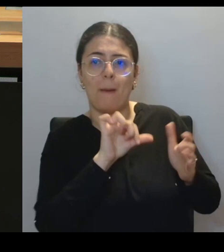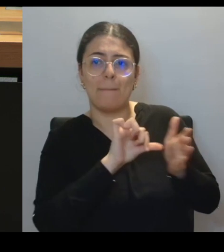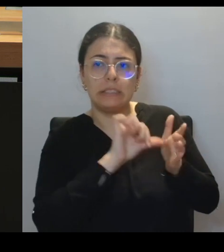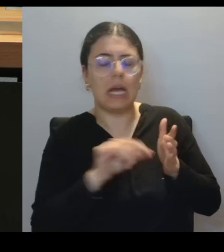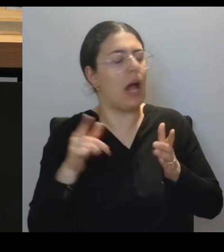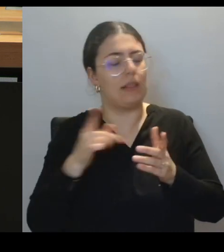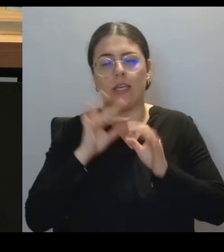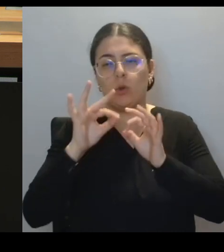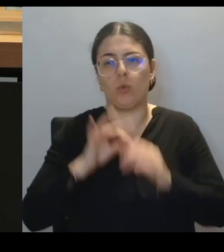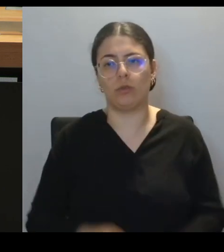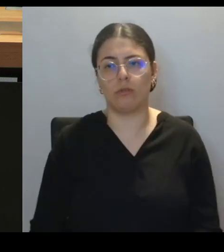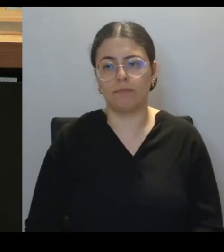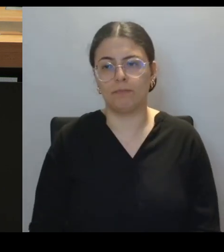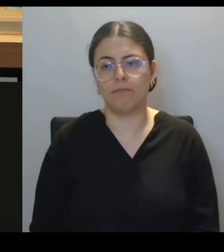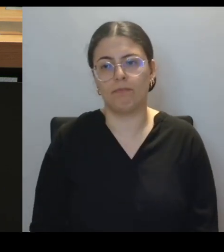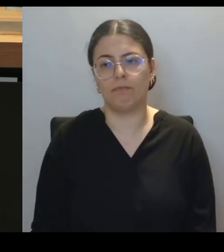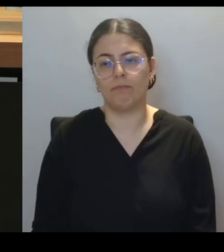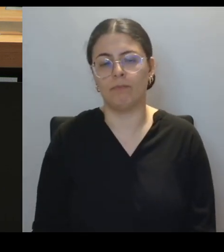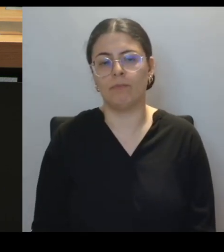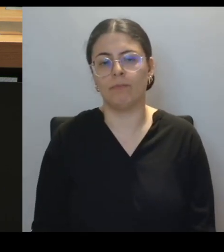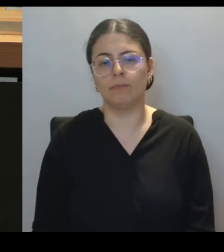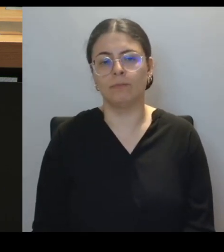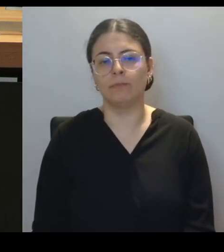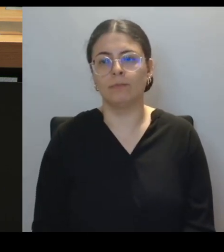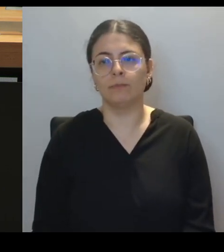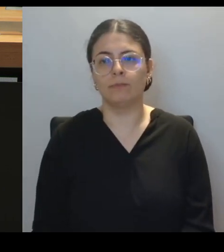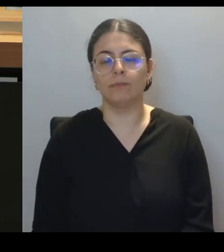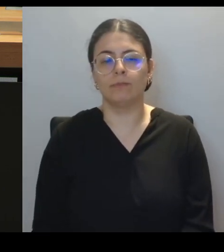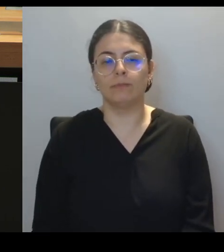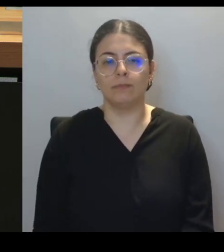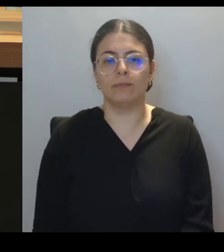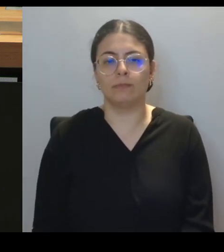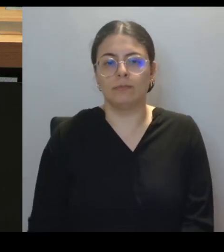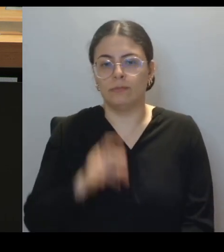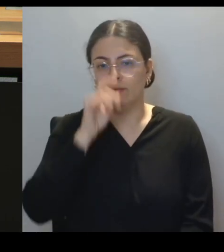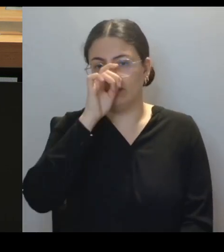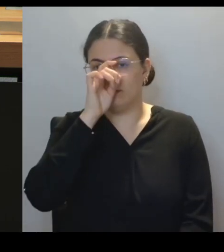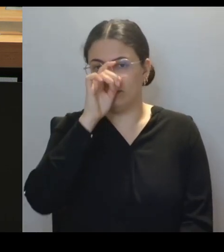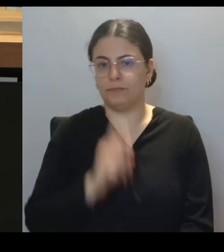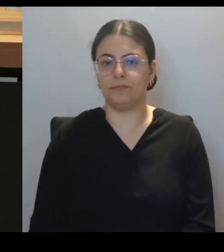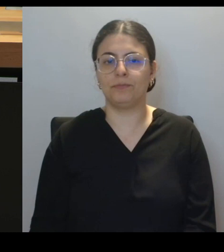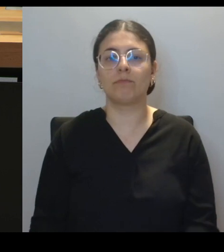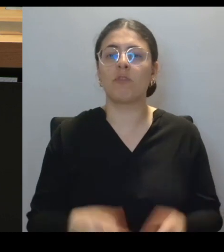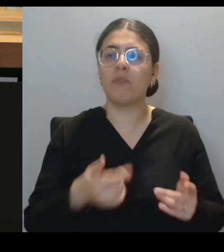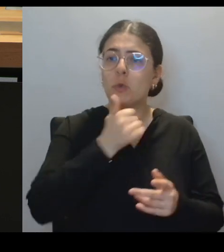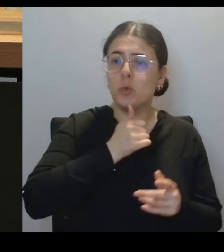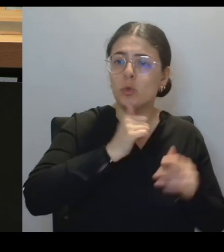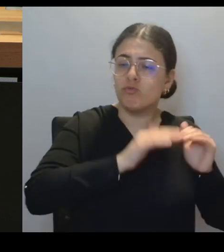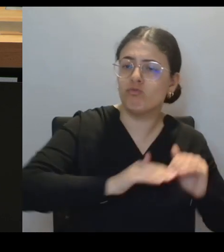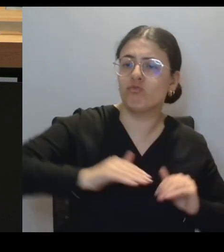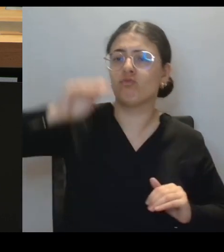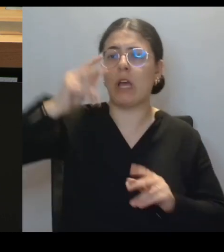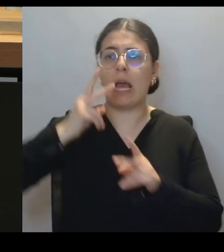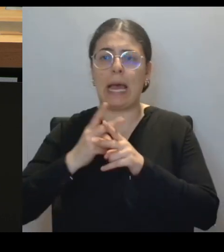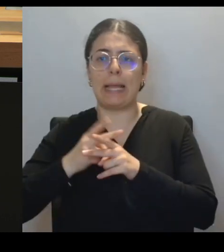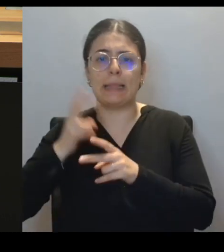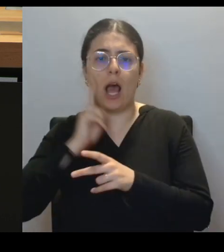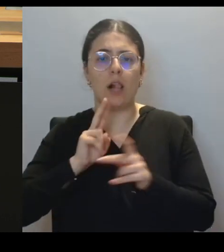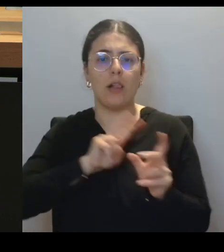Von der Jugend verantwortungsfrei ins Rentenalter und die hart arbeitende Bevölkerung, der sie mit Macht Heizungs Gesetze überhelfen,